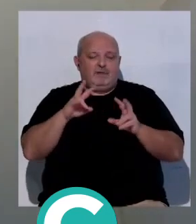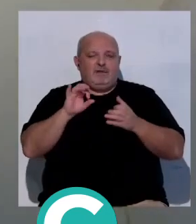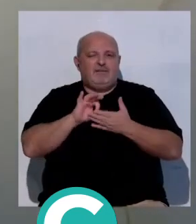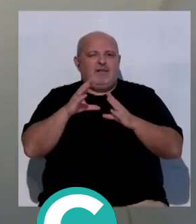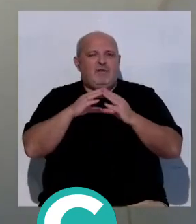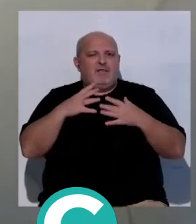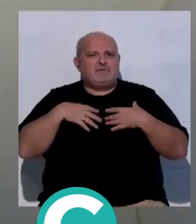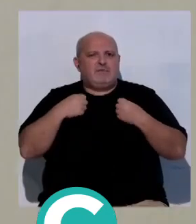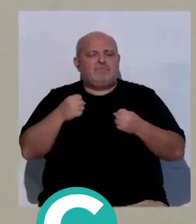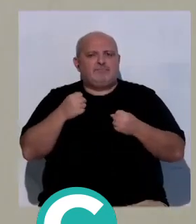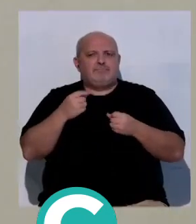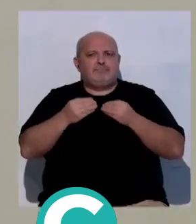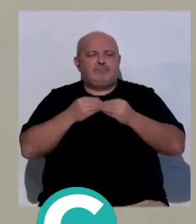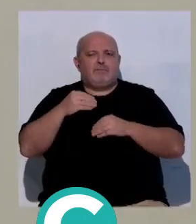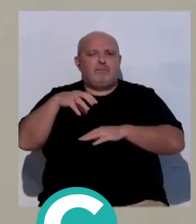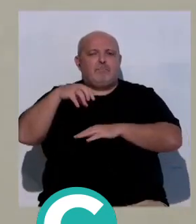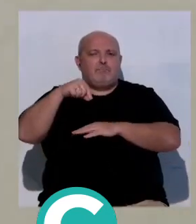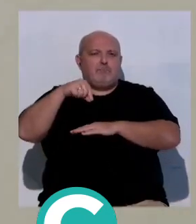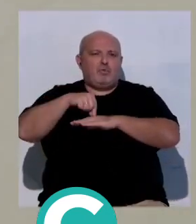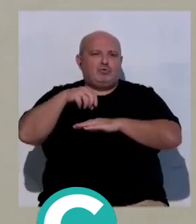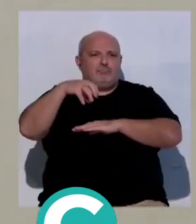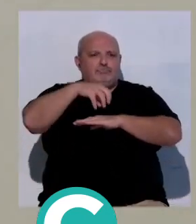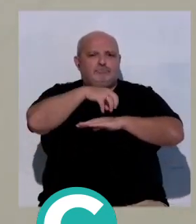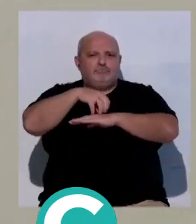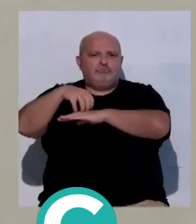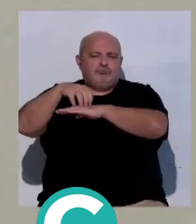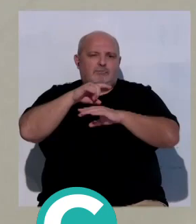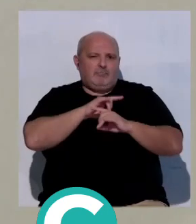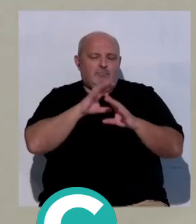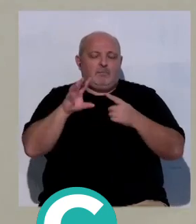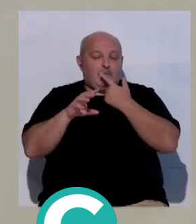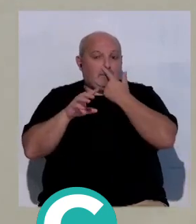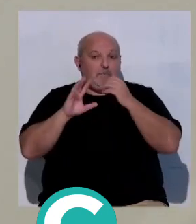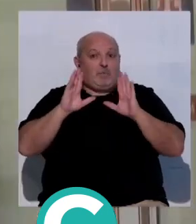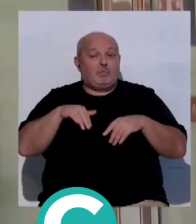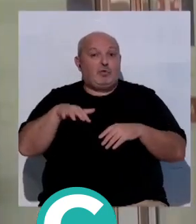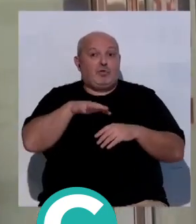de salud instalado puntos de vacunación externa en espacios clave los últimos en incorporarse han